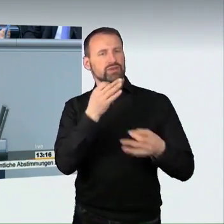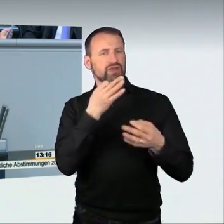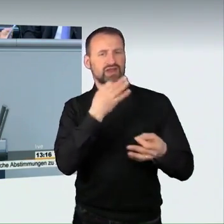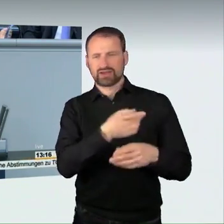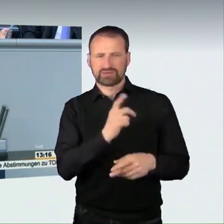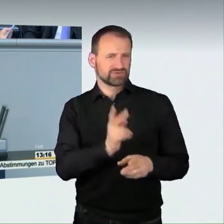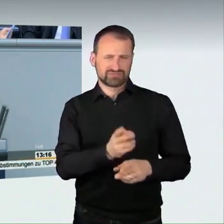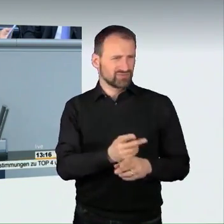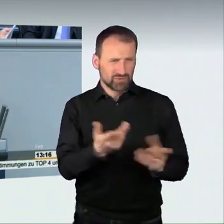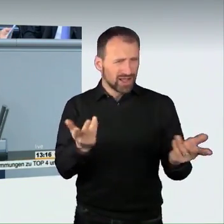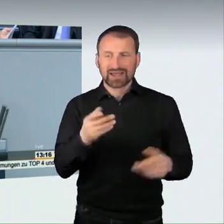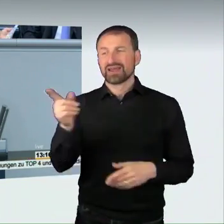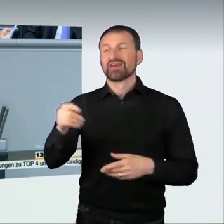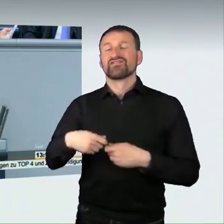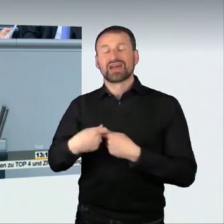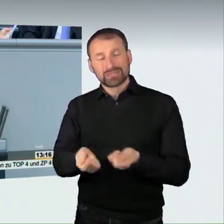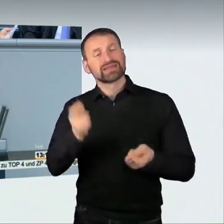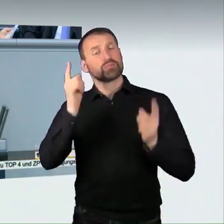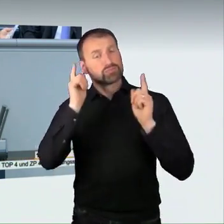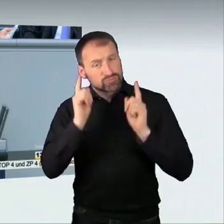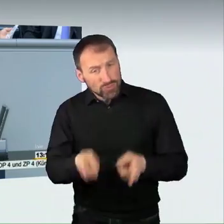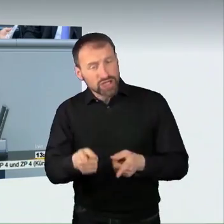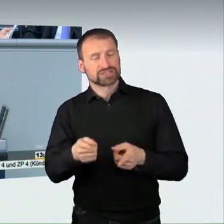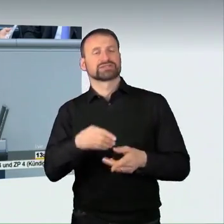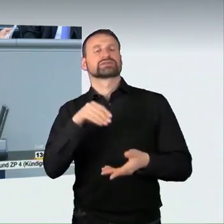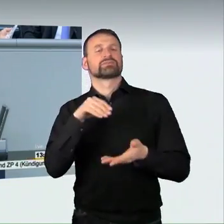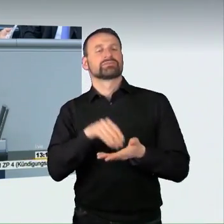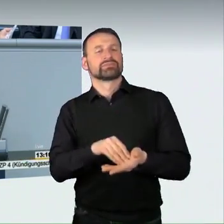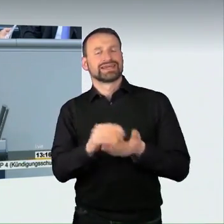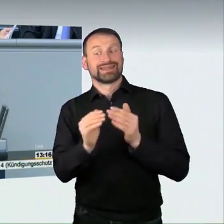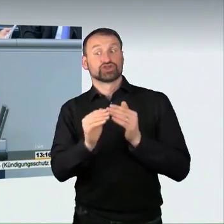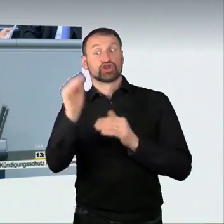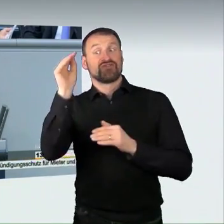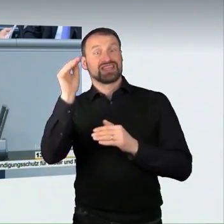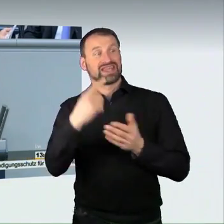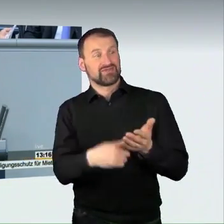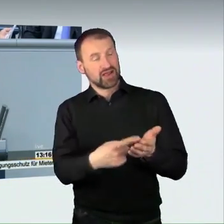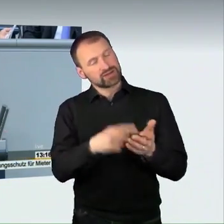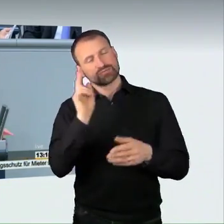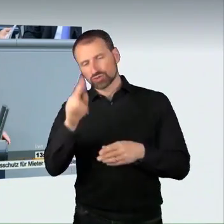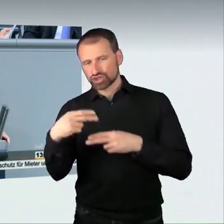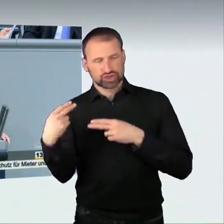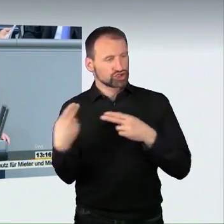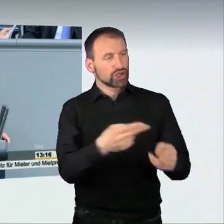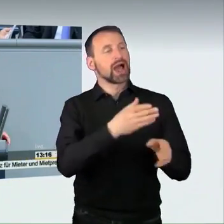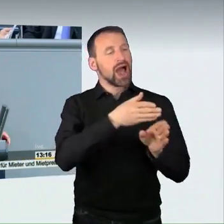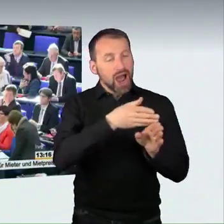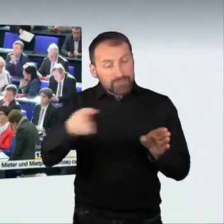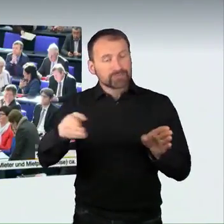des Mietvertrages zurückzahlen. Dafür werden wir uns mit allen Kollegen einsetzen. Ich denke, da machen wir alle intensiv mit. (Applaus)